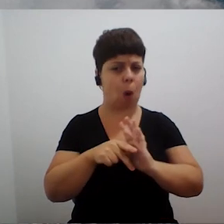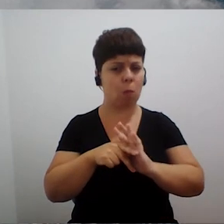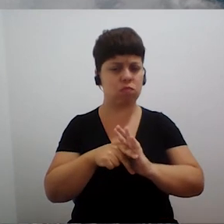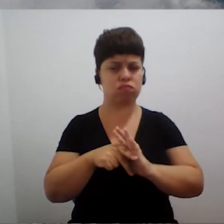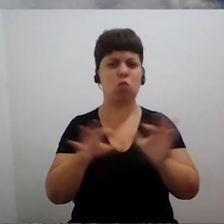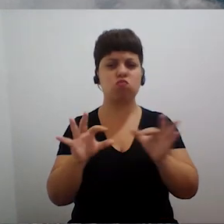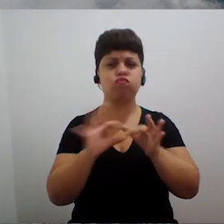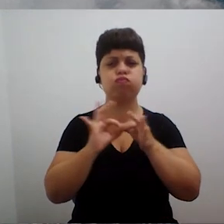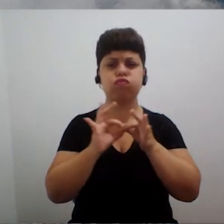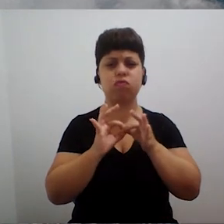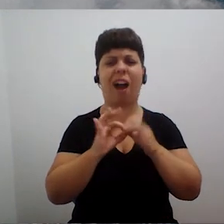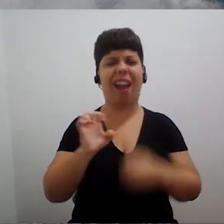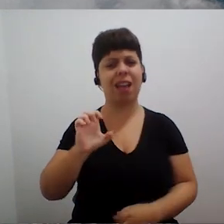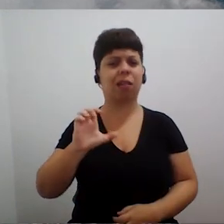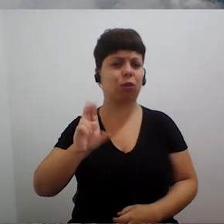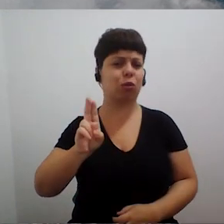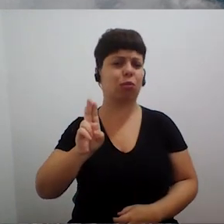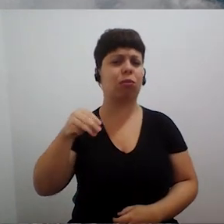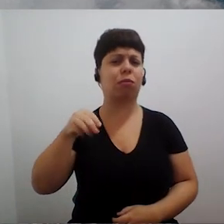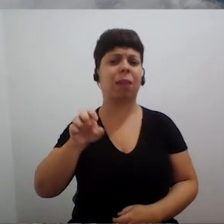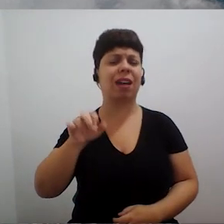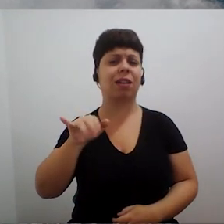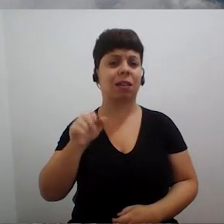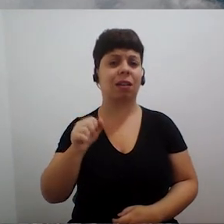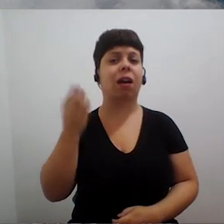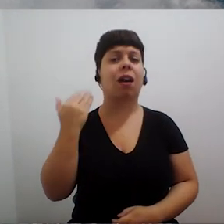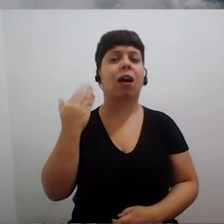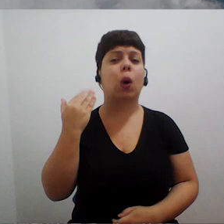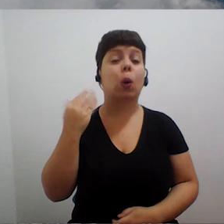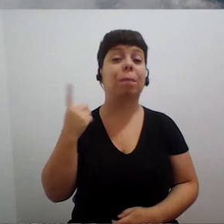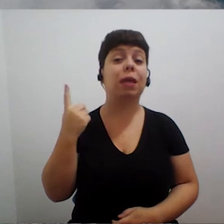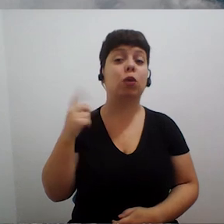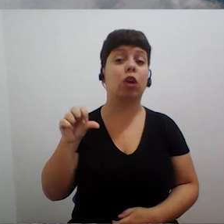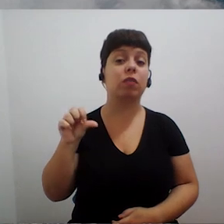são ainda de 1903, muito antes de se pensar em ecumenismo